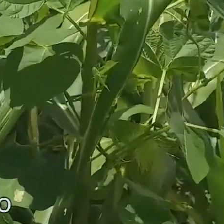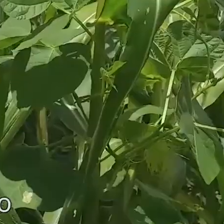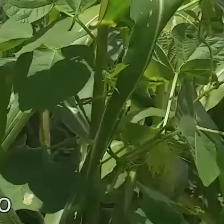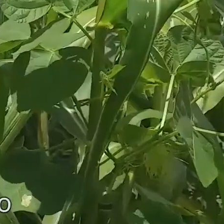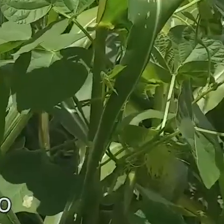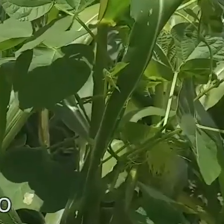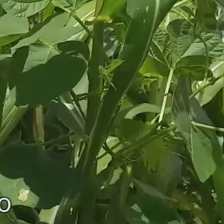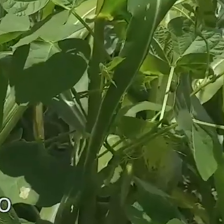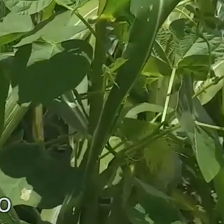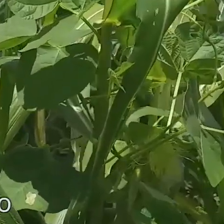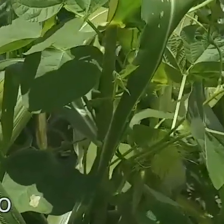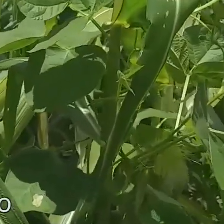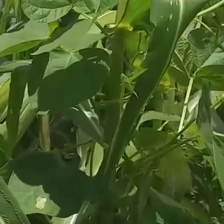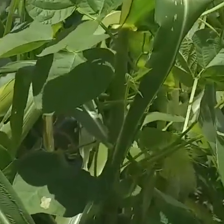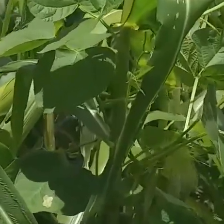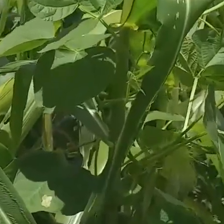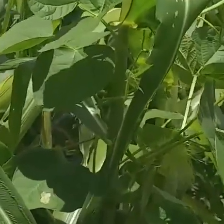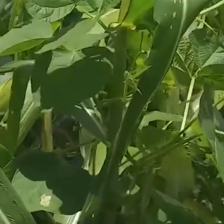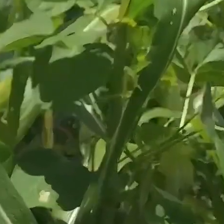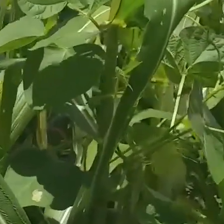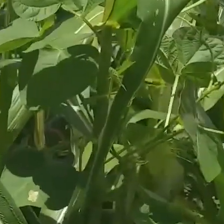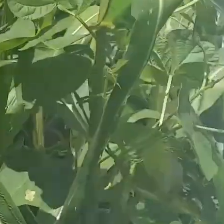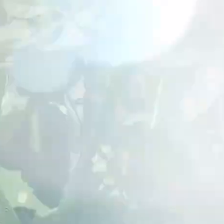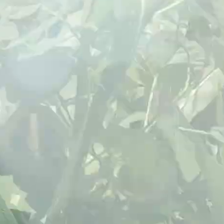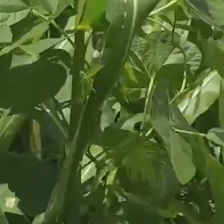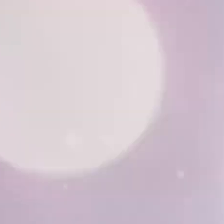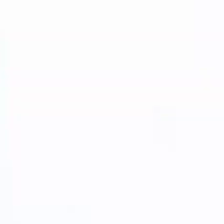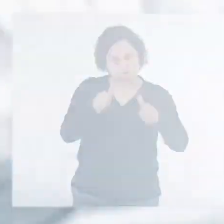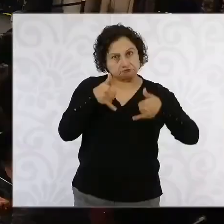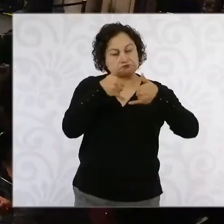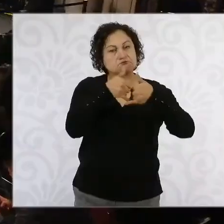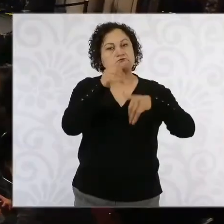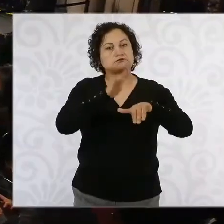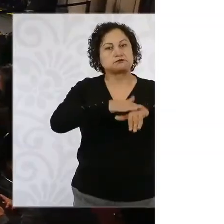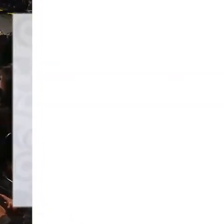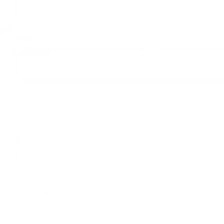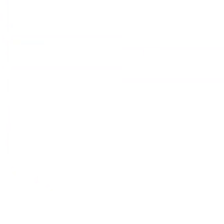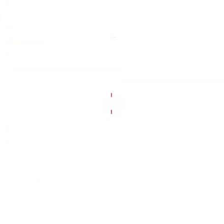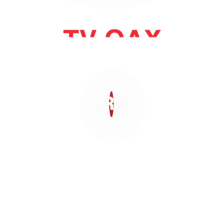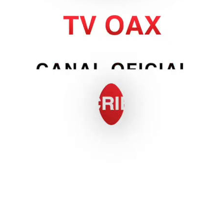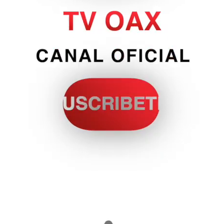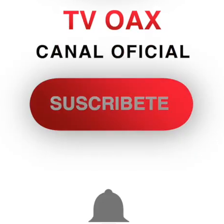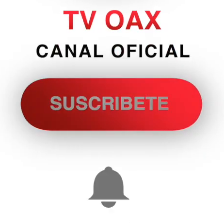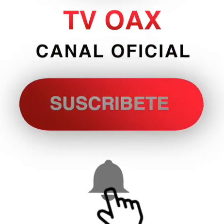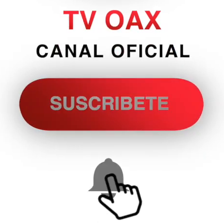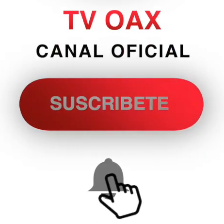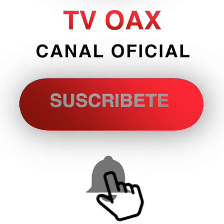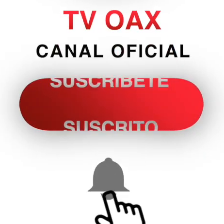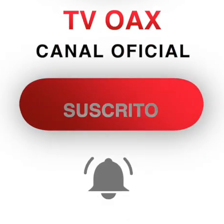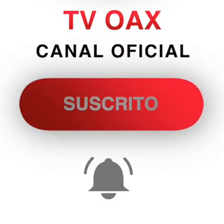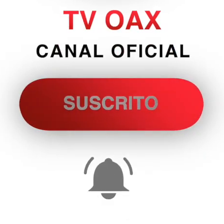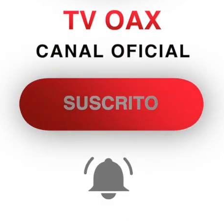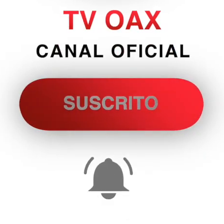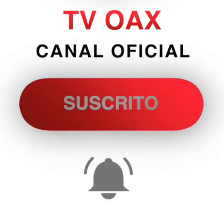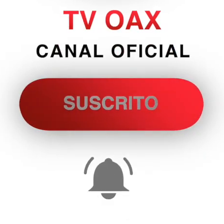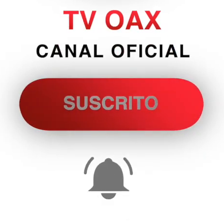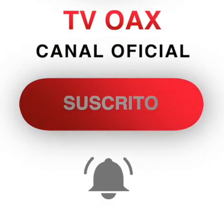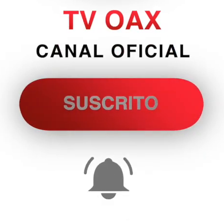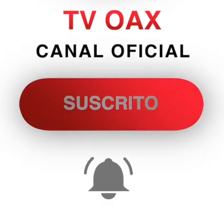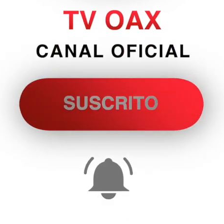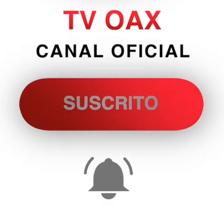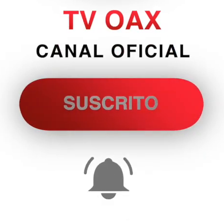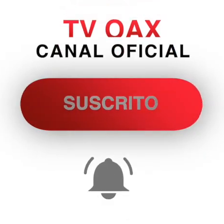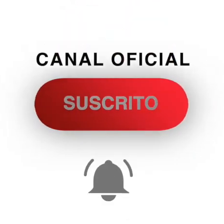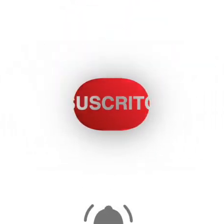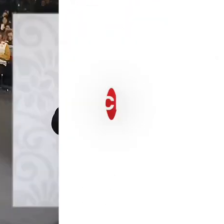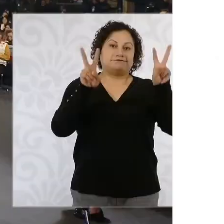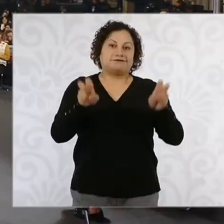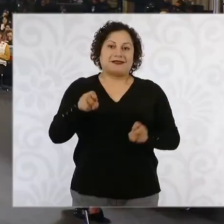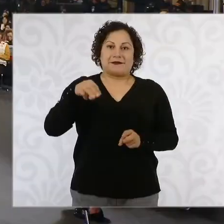generación a generación por nuestros antepasados sobre el panel del Maíz usted habló de esto bueno